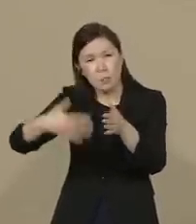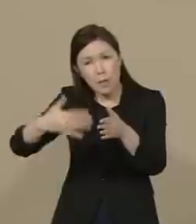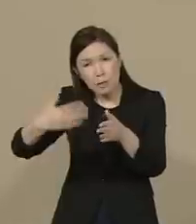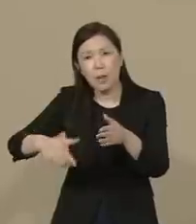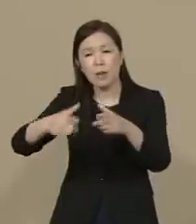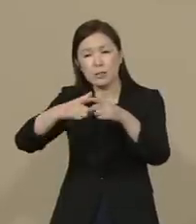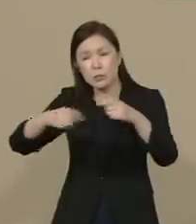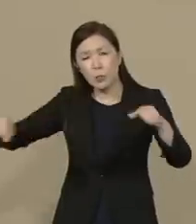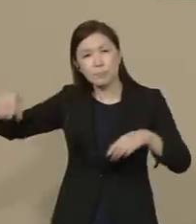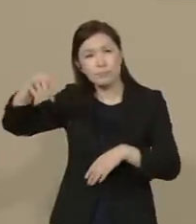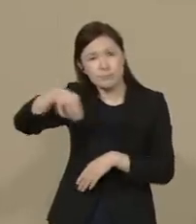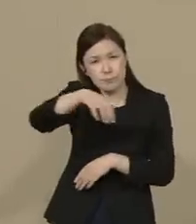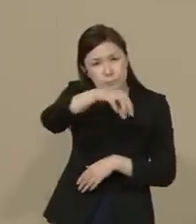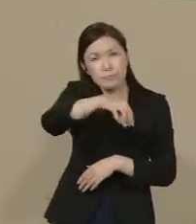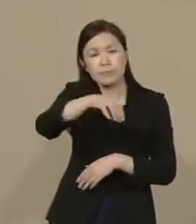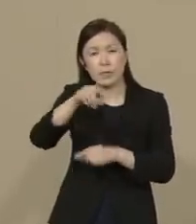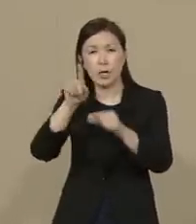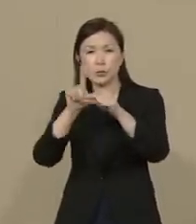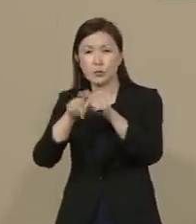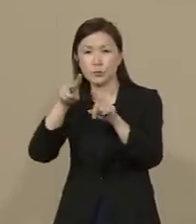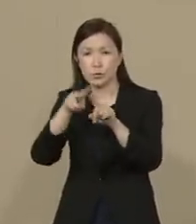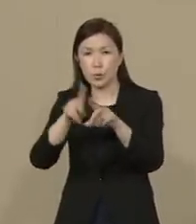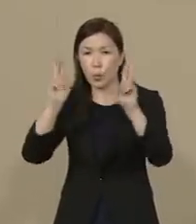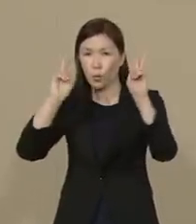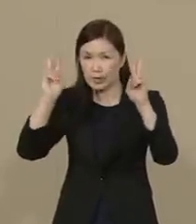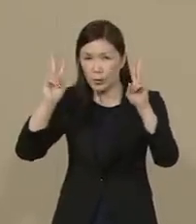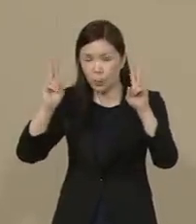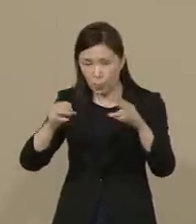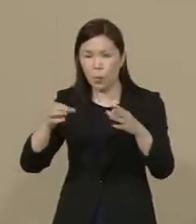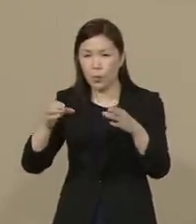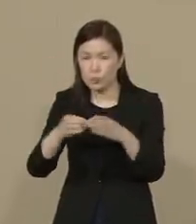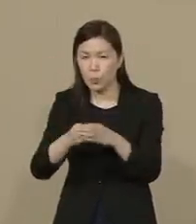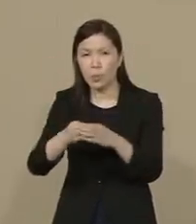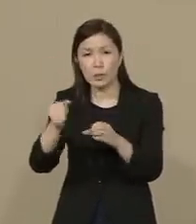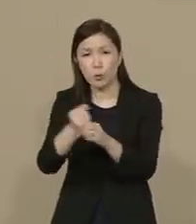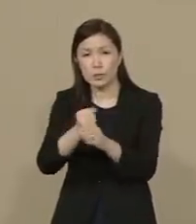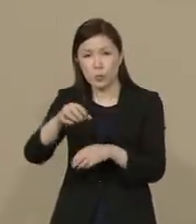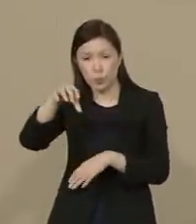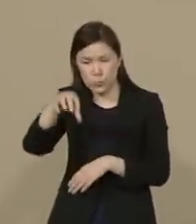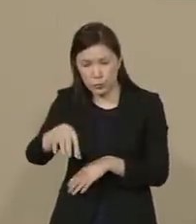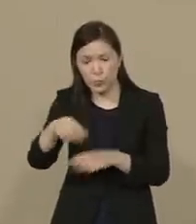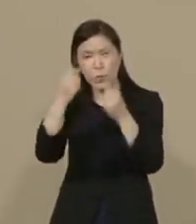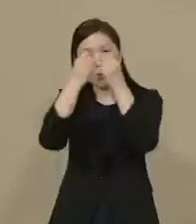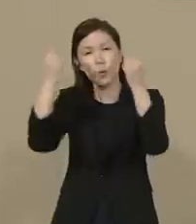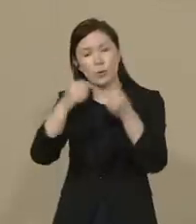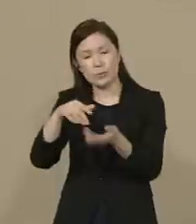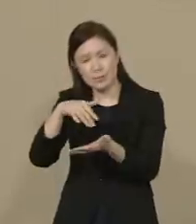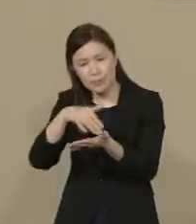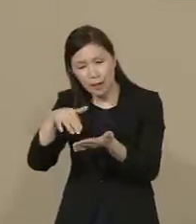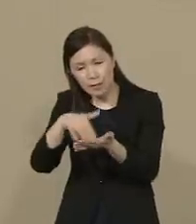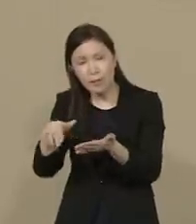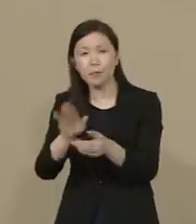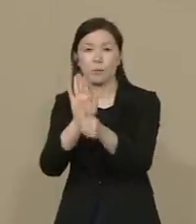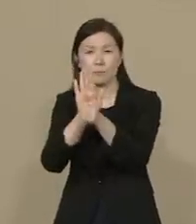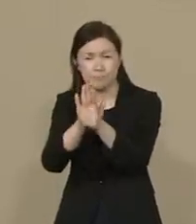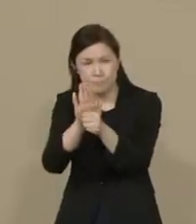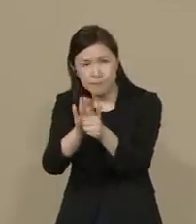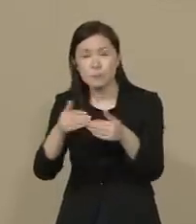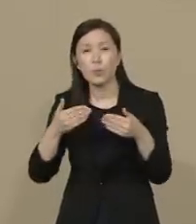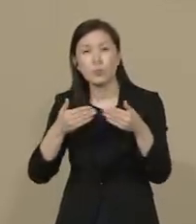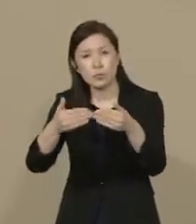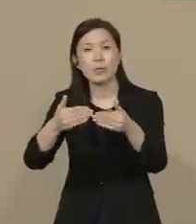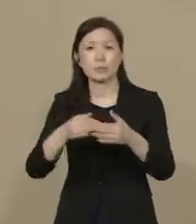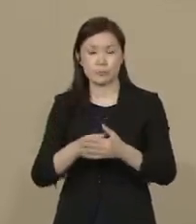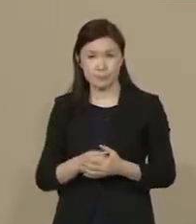地方や中小企業・小規模事業者・ 個人の家計への支援を進めます